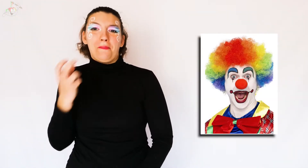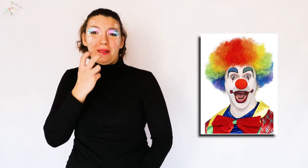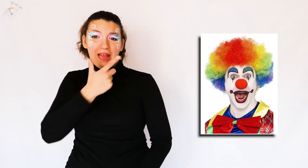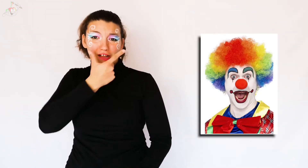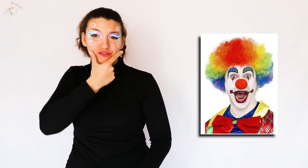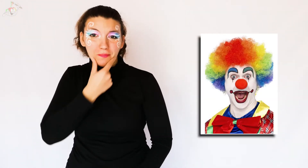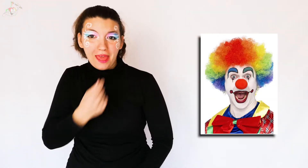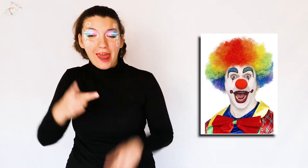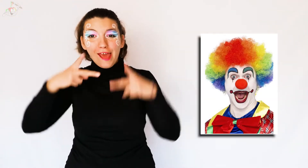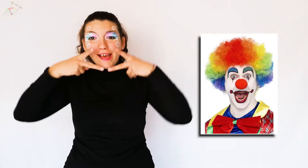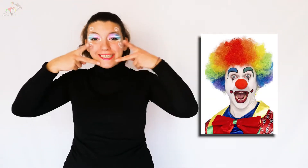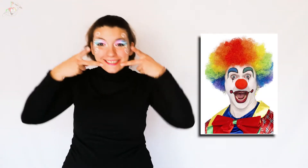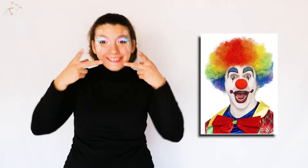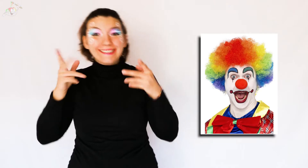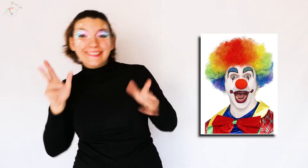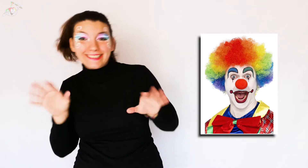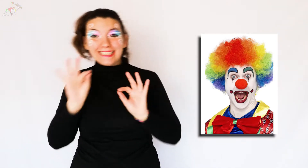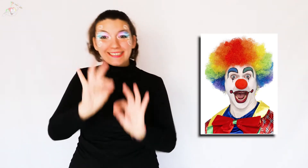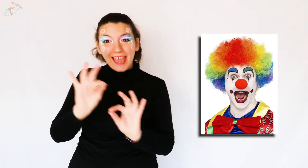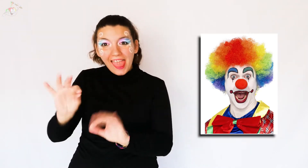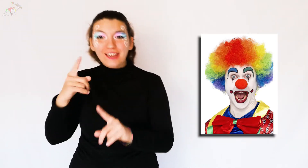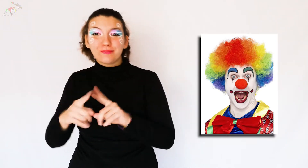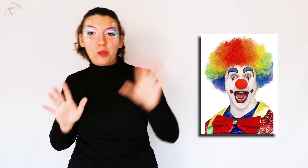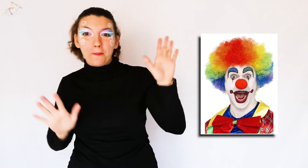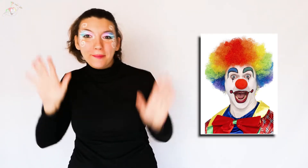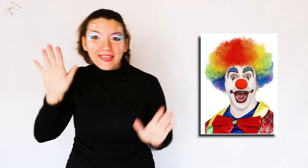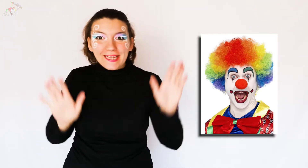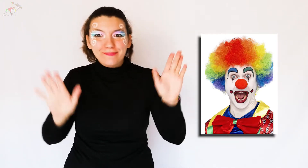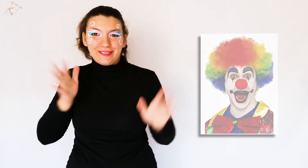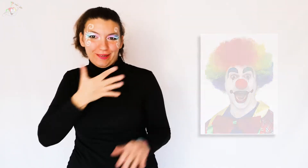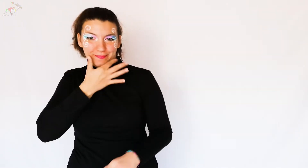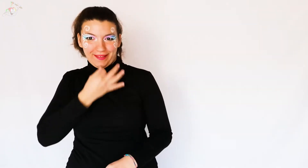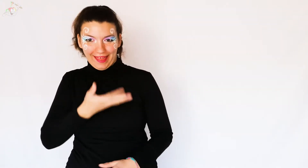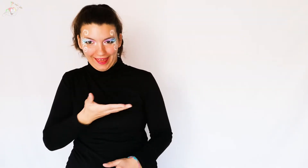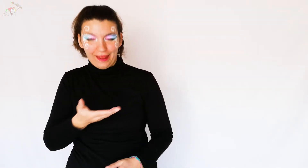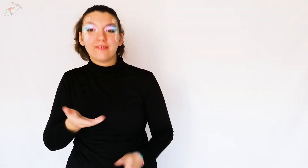Il pagliaccio è bello, sorridente, fa scherzi e il mimo.